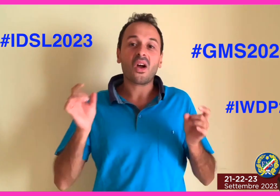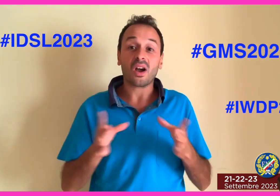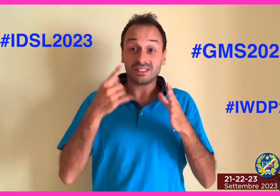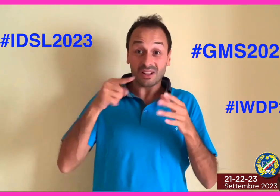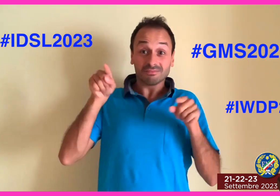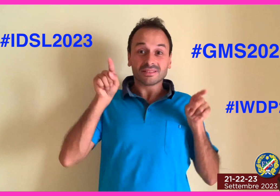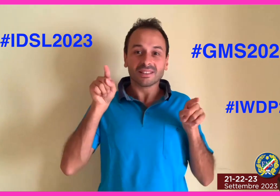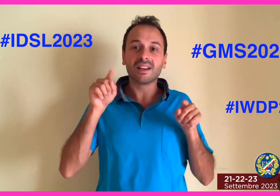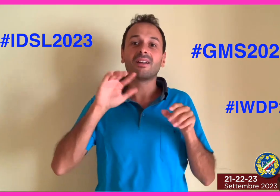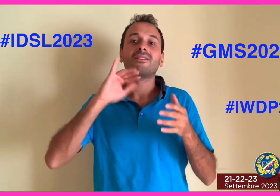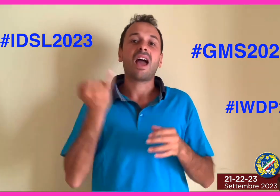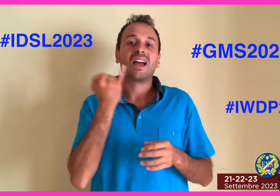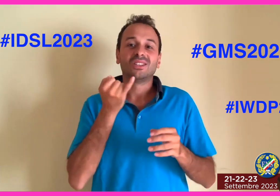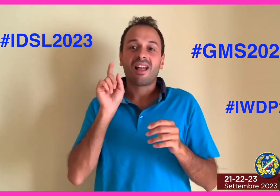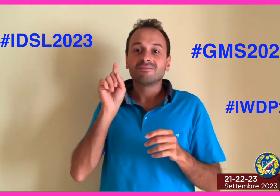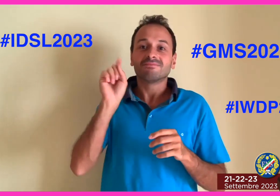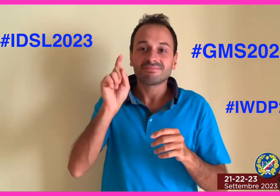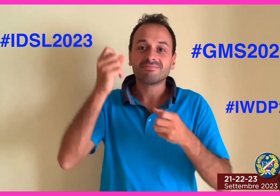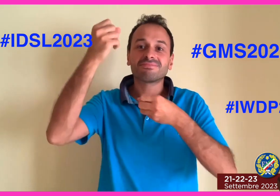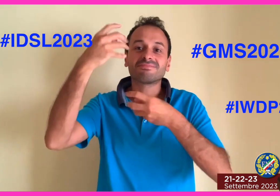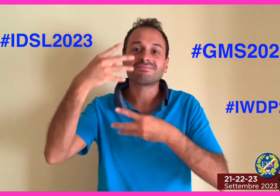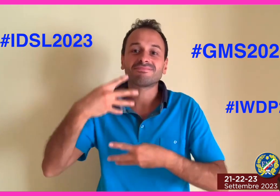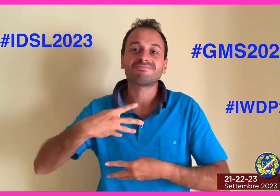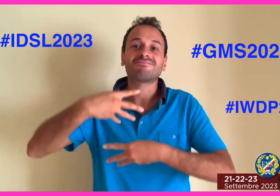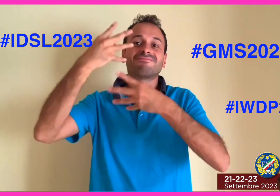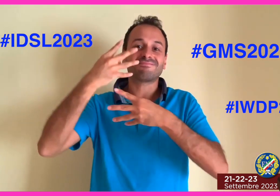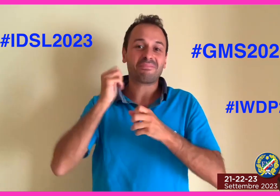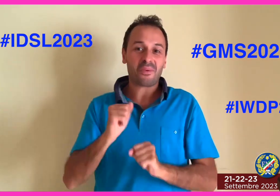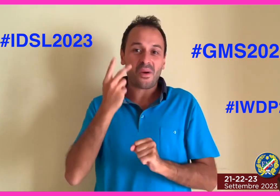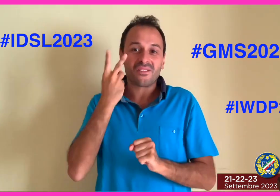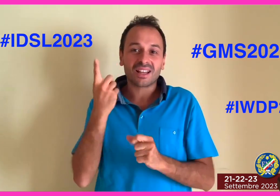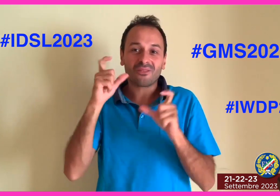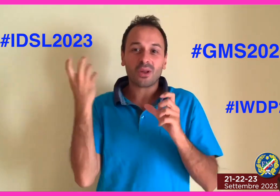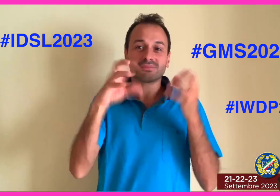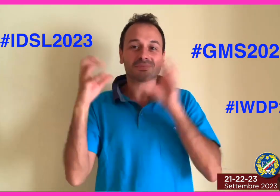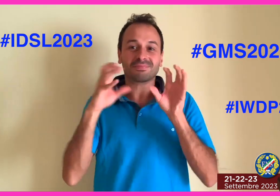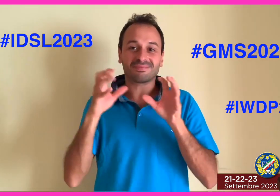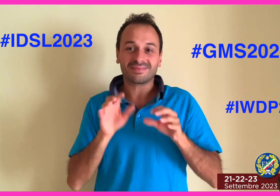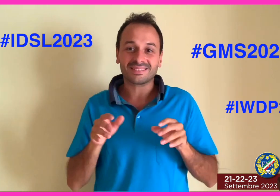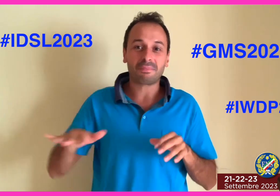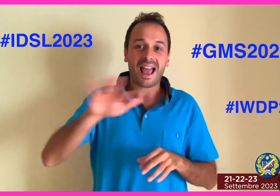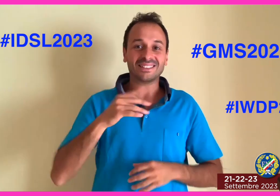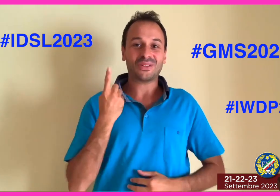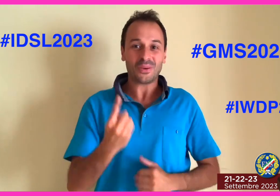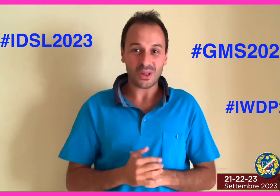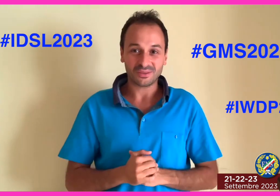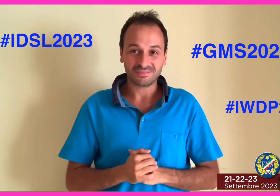Cliccando su questi hashtag sarà più facile vedere foto e video pubblicati in unico spazio.